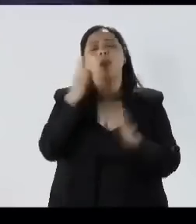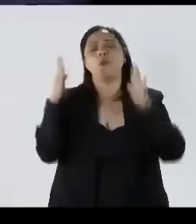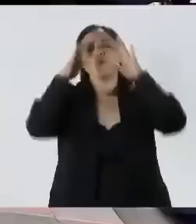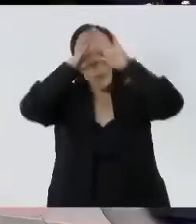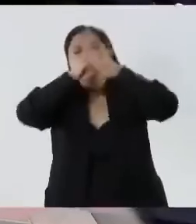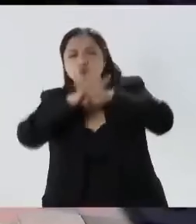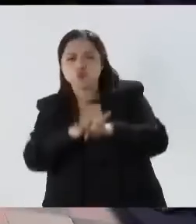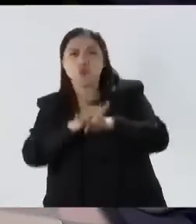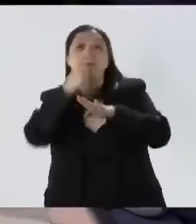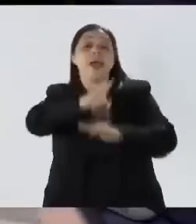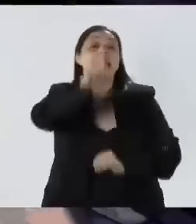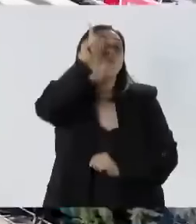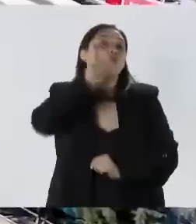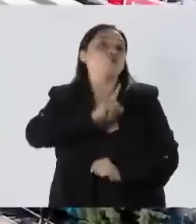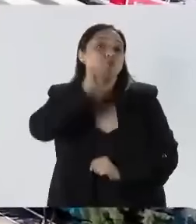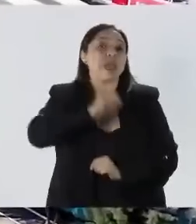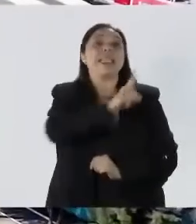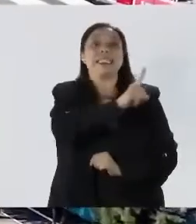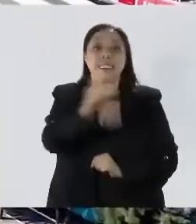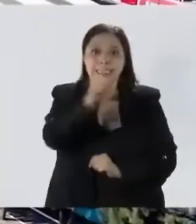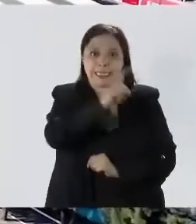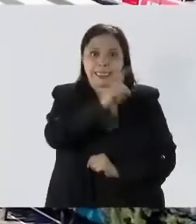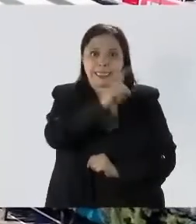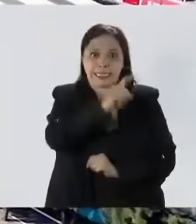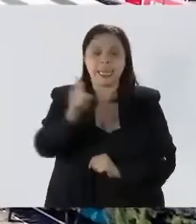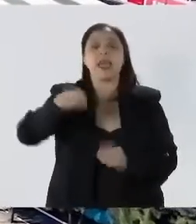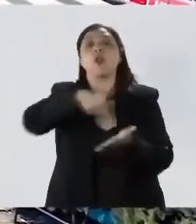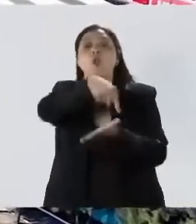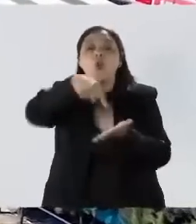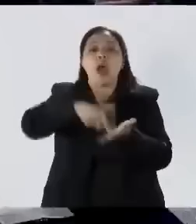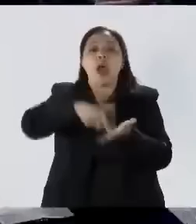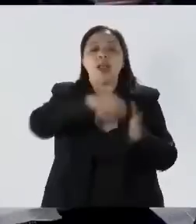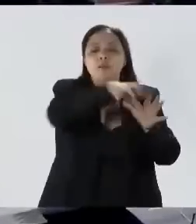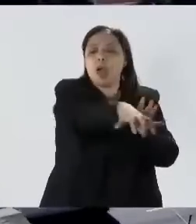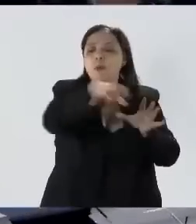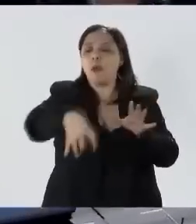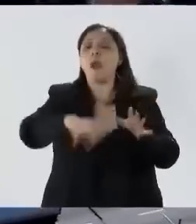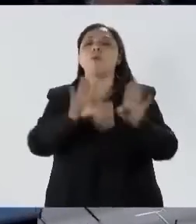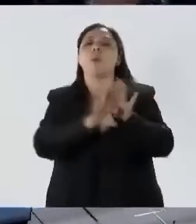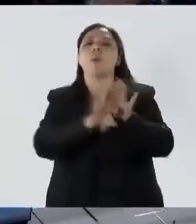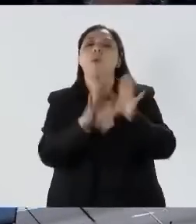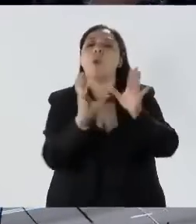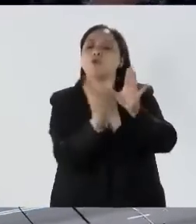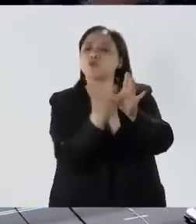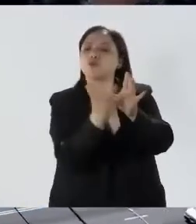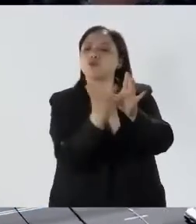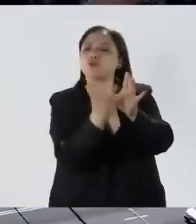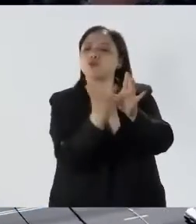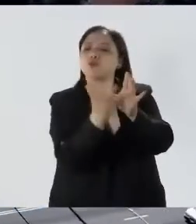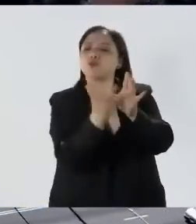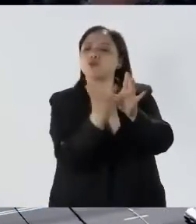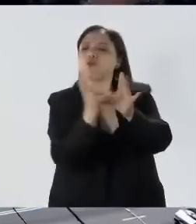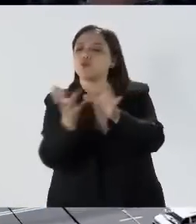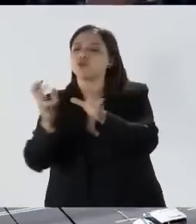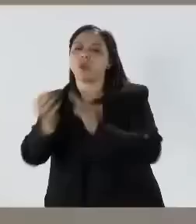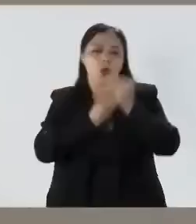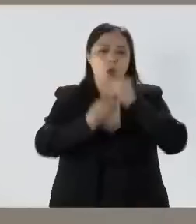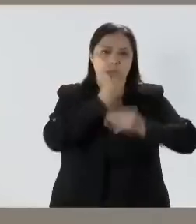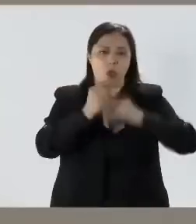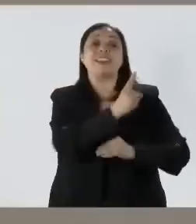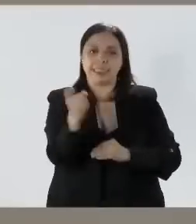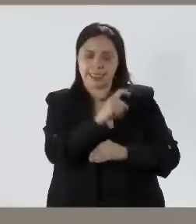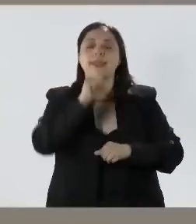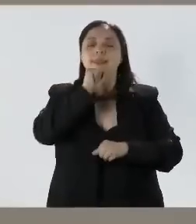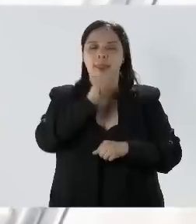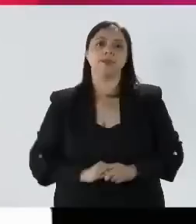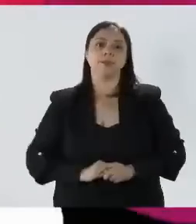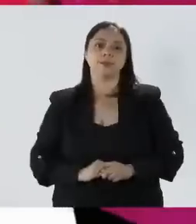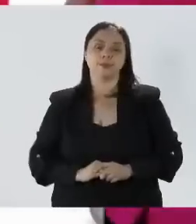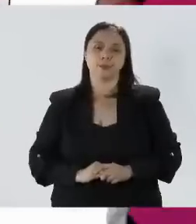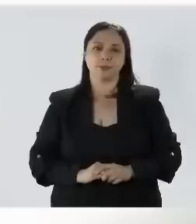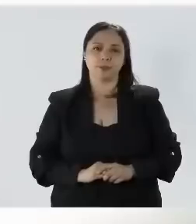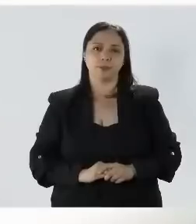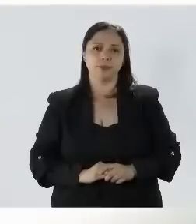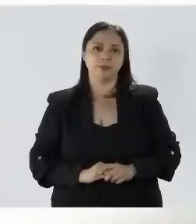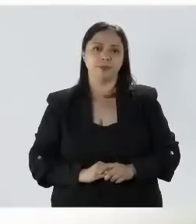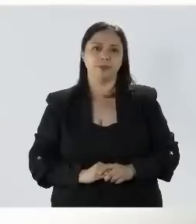las mujeres 100 lavanderías y comedores populares vamos a hacer realidad esta